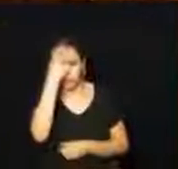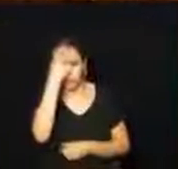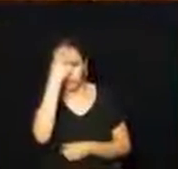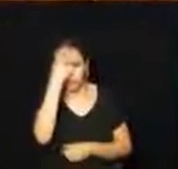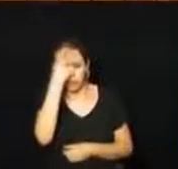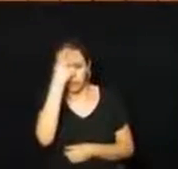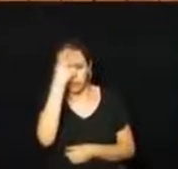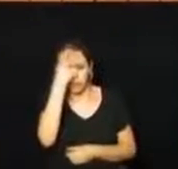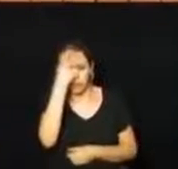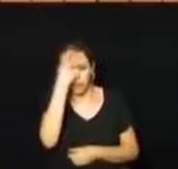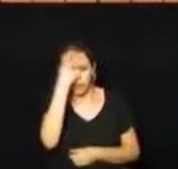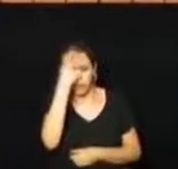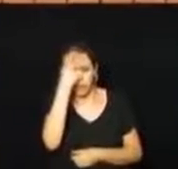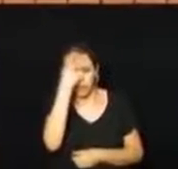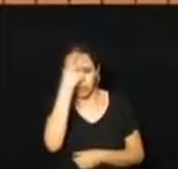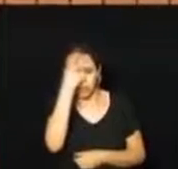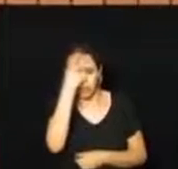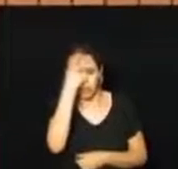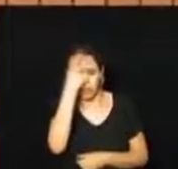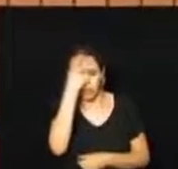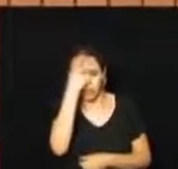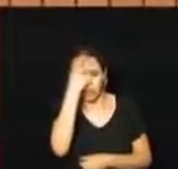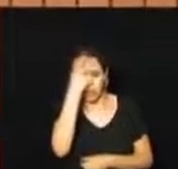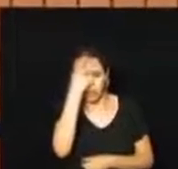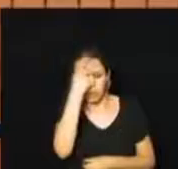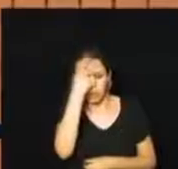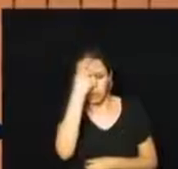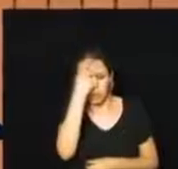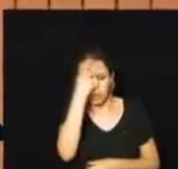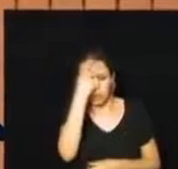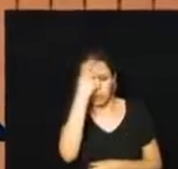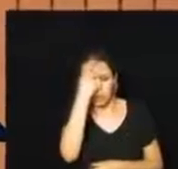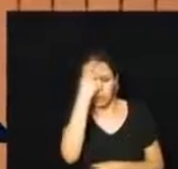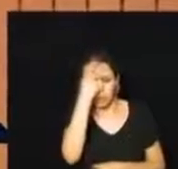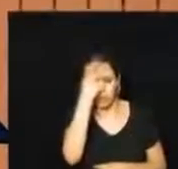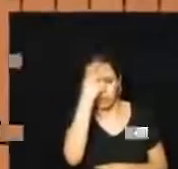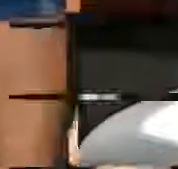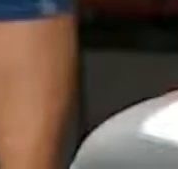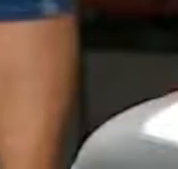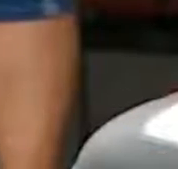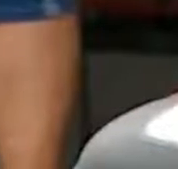dá para deixar que isso simplesmente passe. A gente precisa buscar os autores. A gente